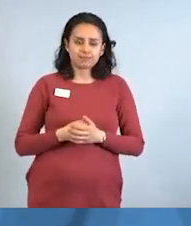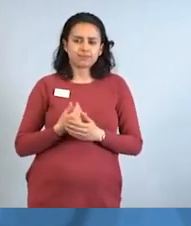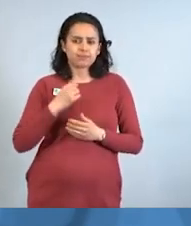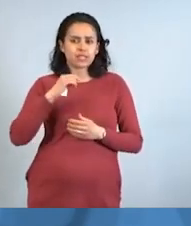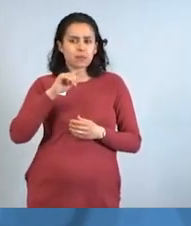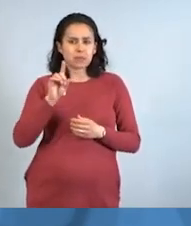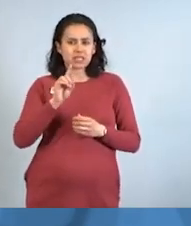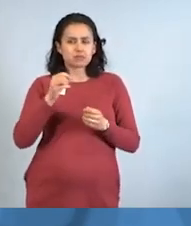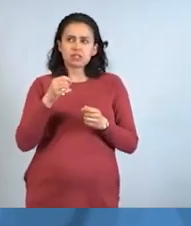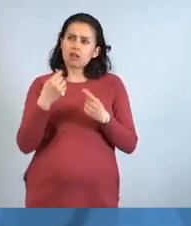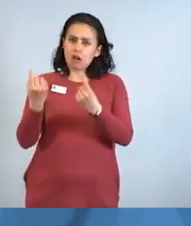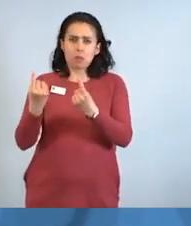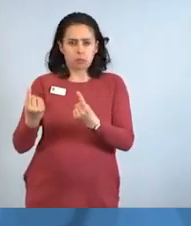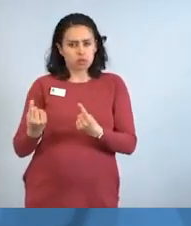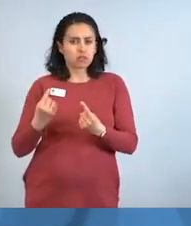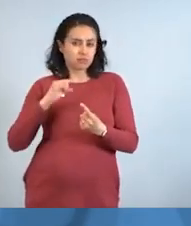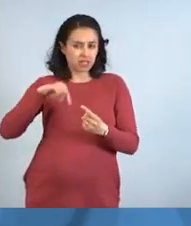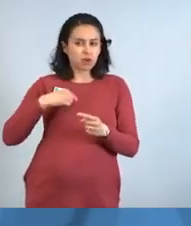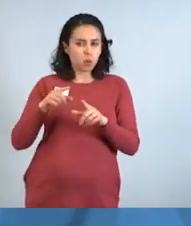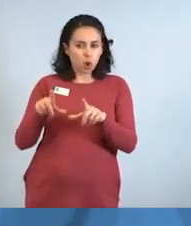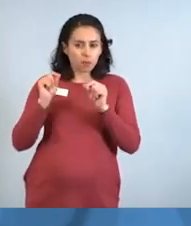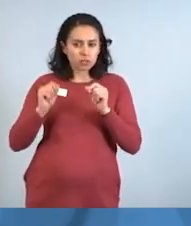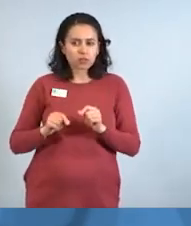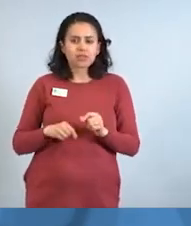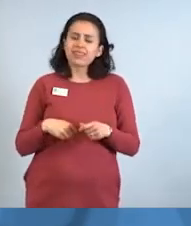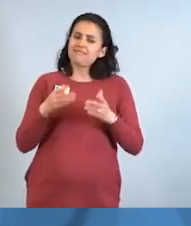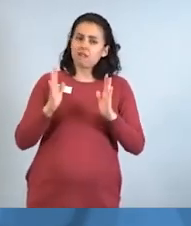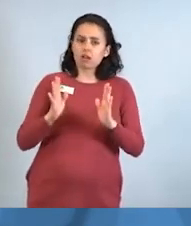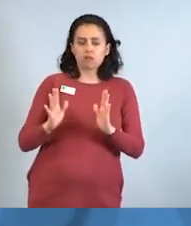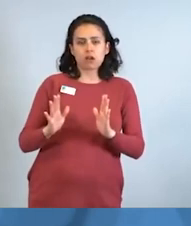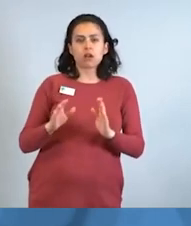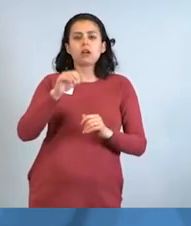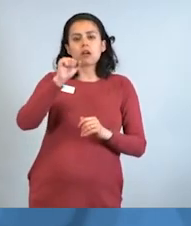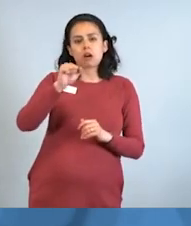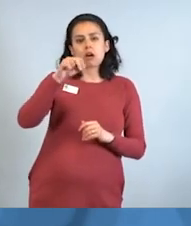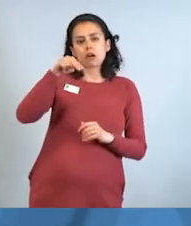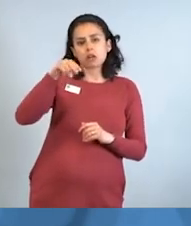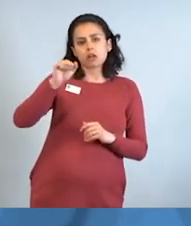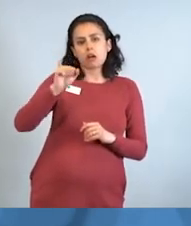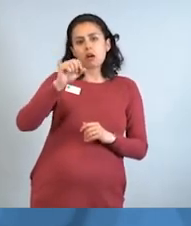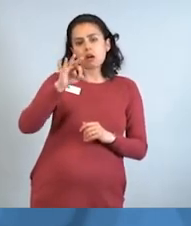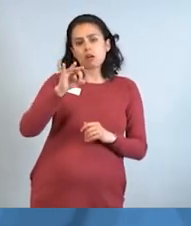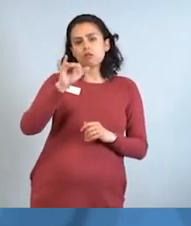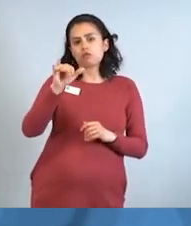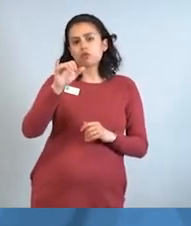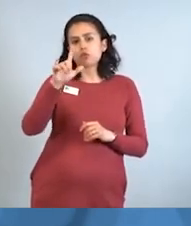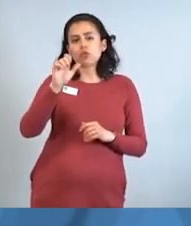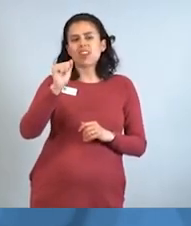että niillä on vakavia allergisia reaktioita, anafylaktistyyppisiä tai anafylaksia noin 1/100 000.